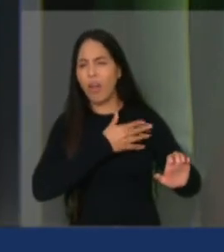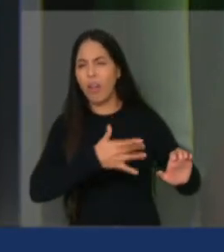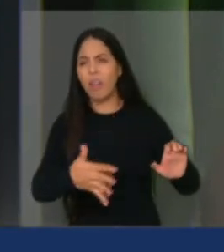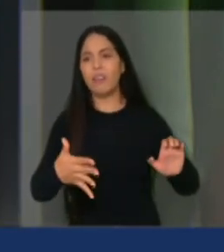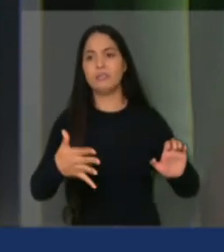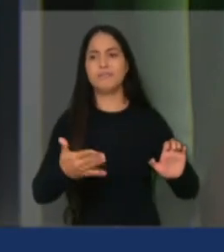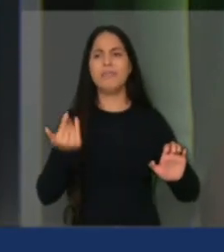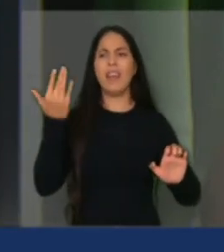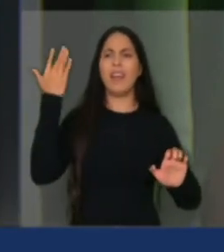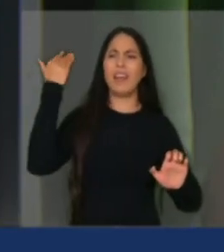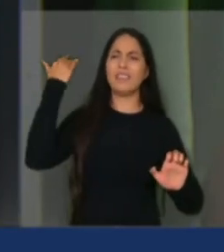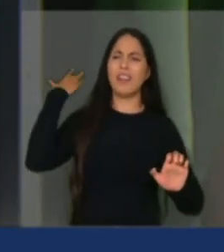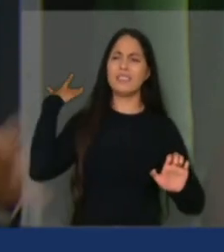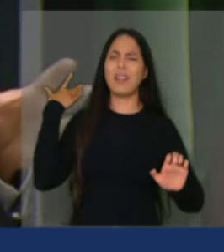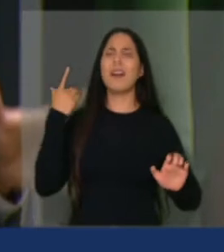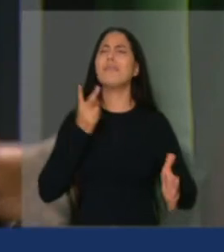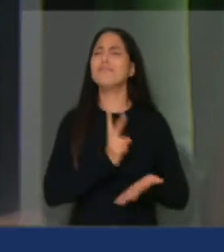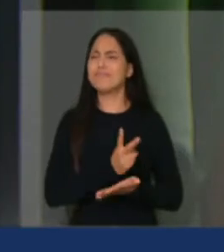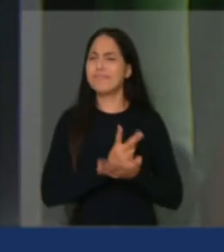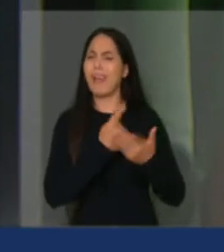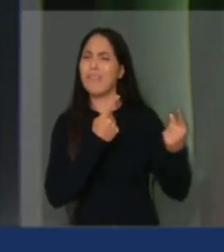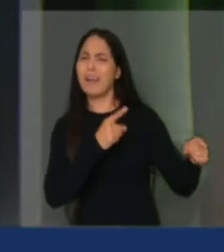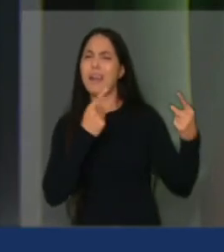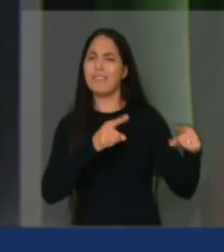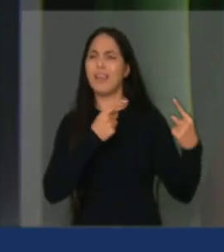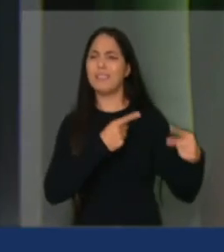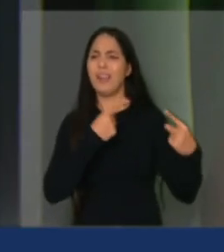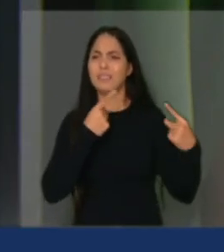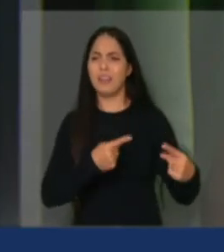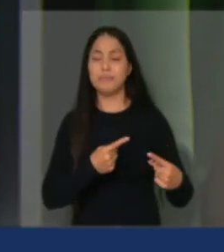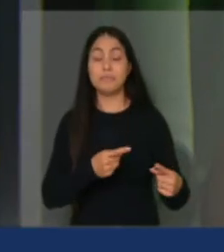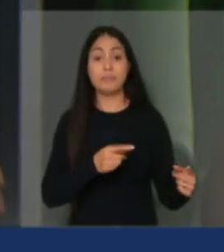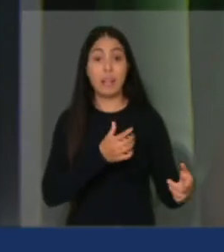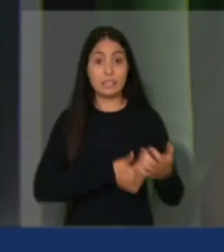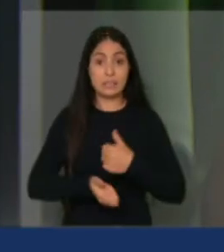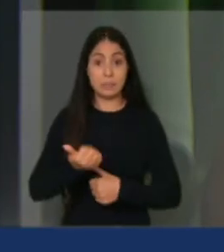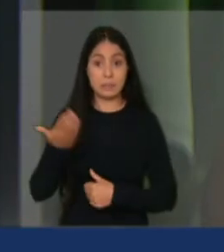NA CASA, SEMPRE FOI O ARGUMENTO. DESDE LÁ DE TRÁS,